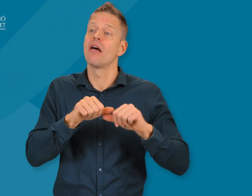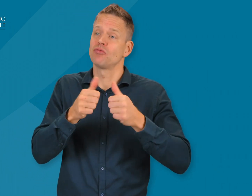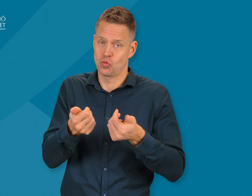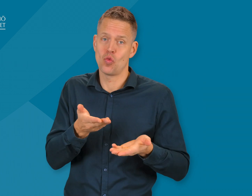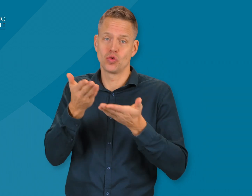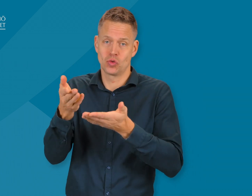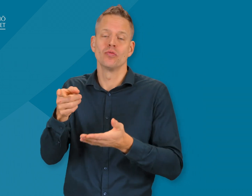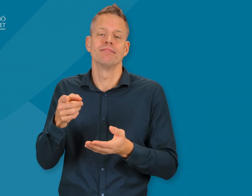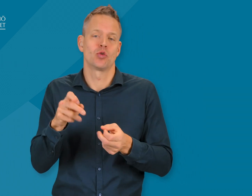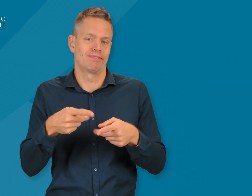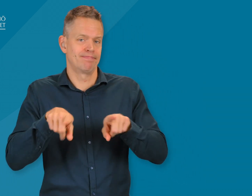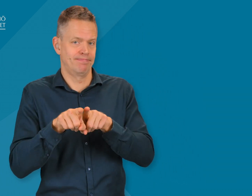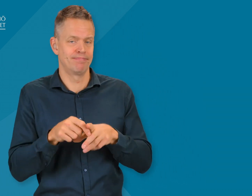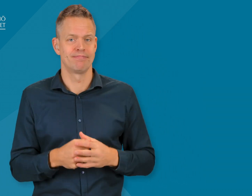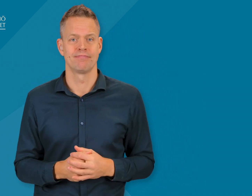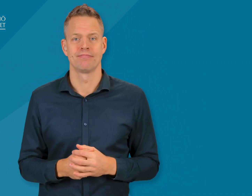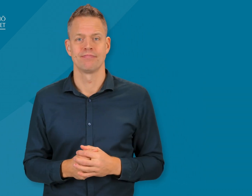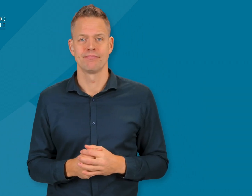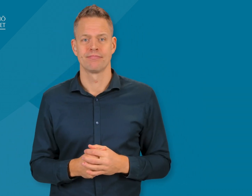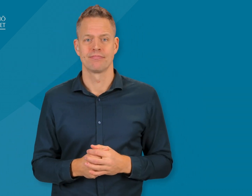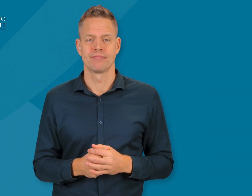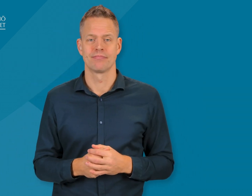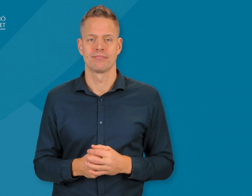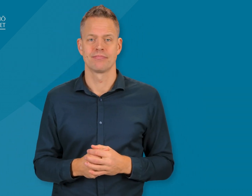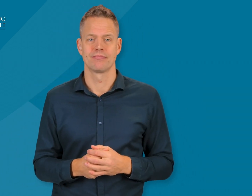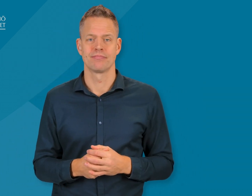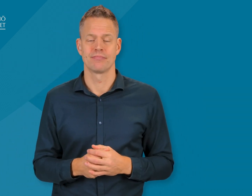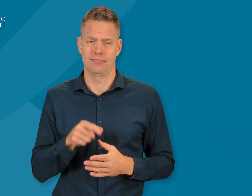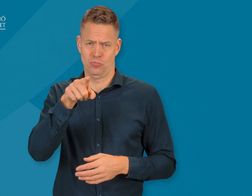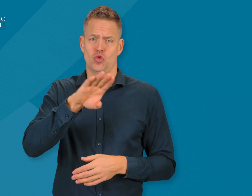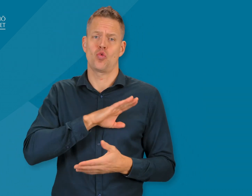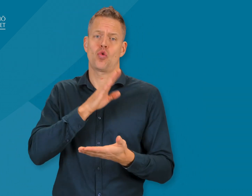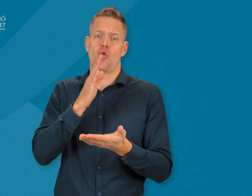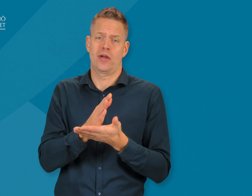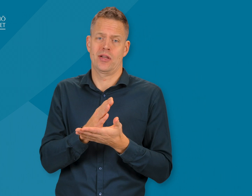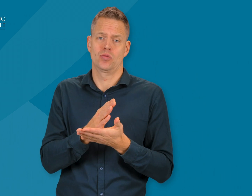antaman suostumuksen perusteella. Sinulla on oikeus: -